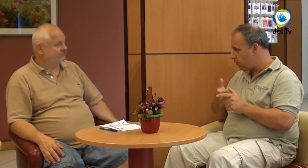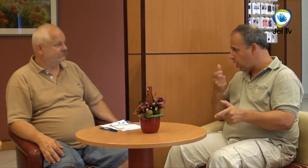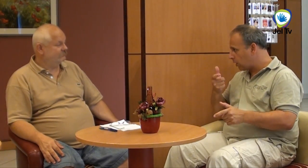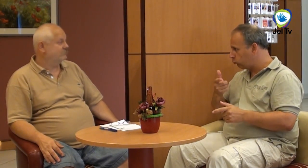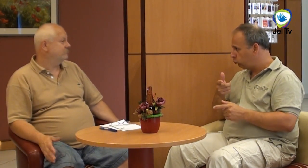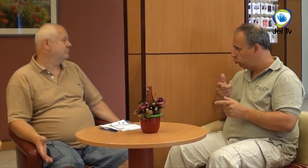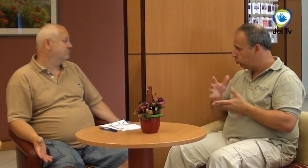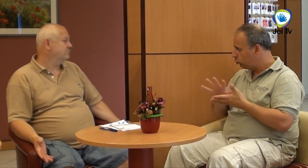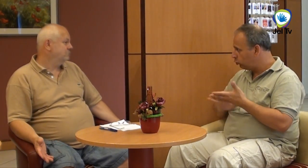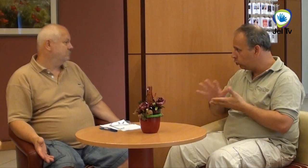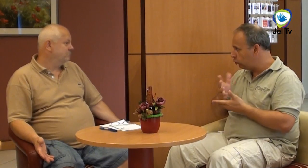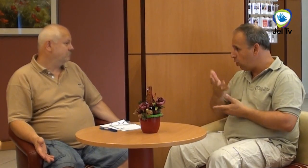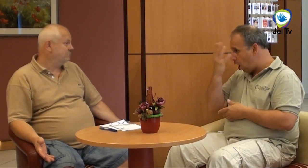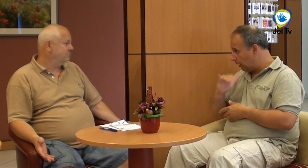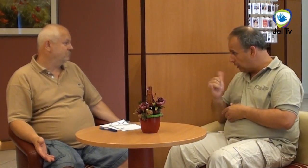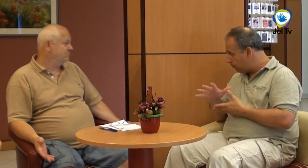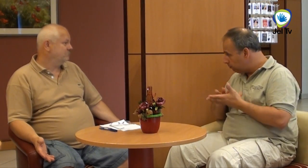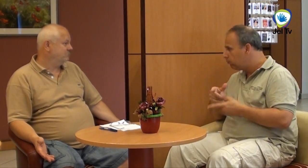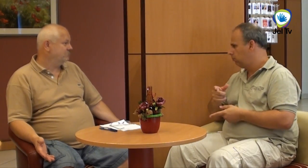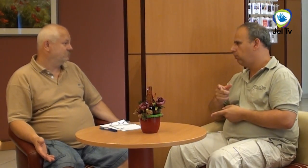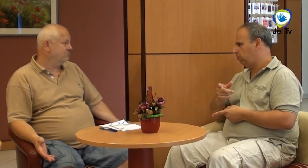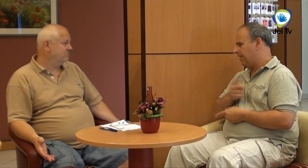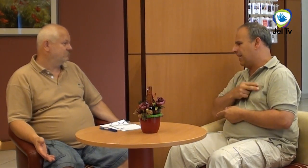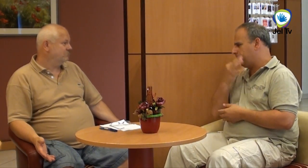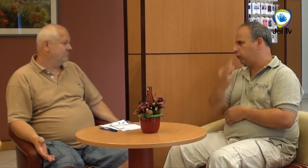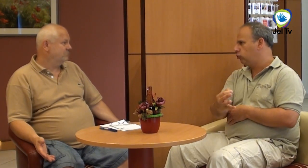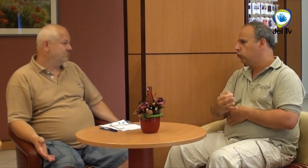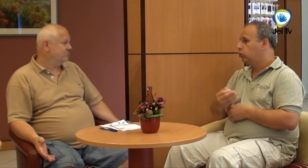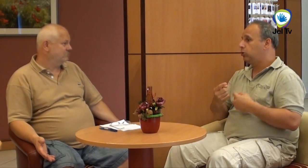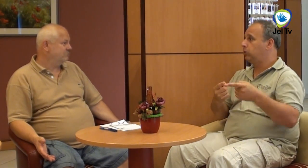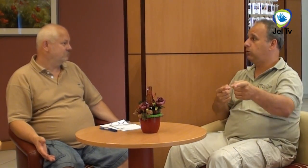Ha van benne valami, ami a fogyatékossággal kapcsolatos, akkor azt érdemes megkérdezni tőle.